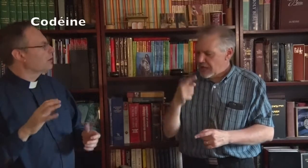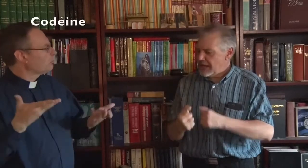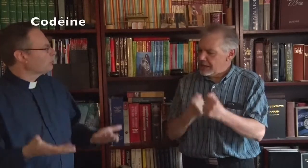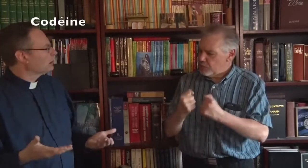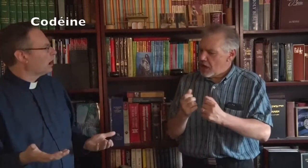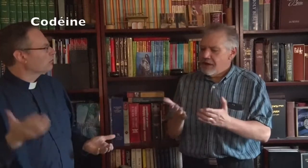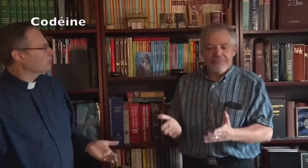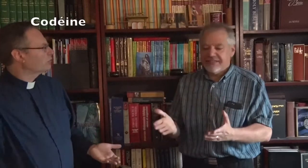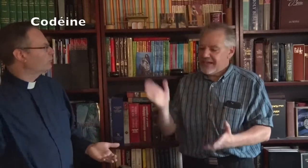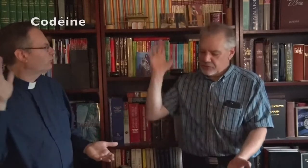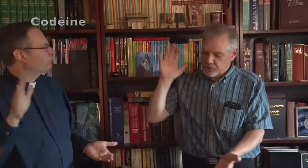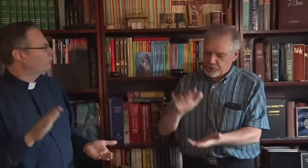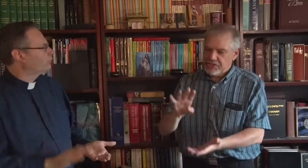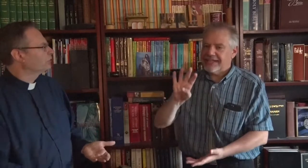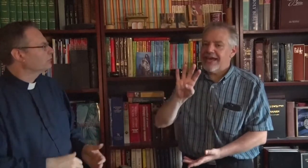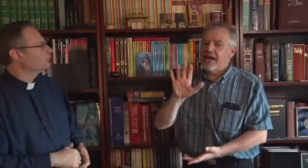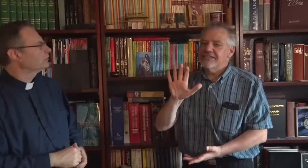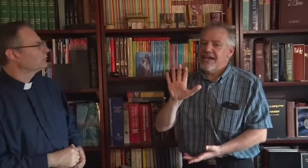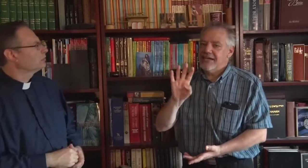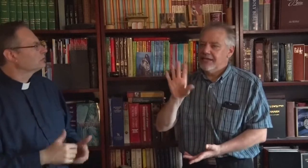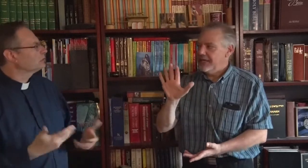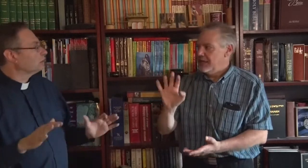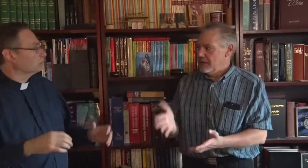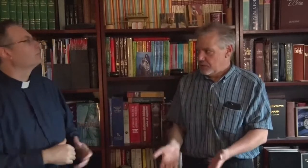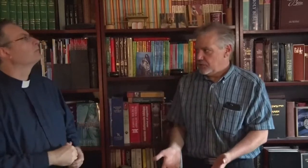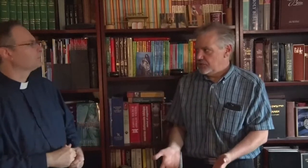pour la douleur. Maintenant 45 grammes aujourd’hui.